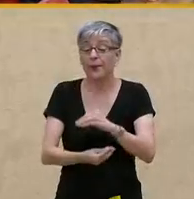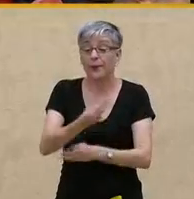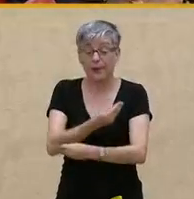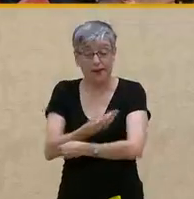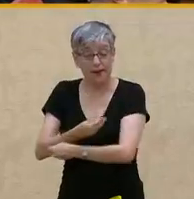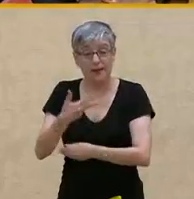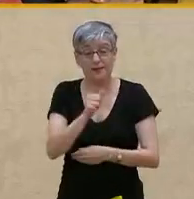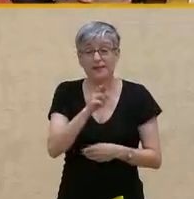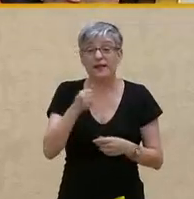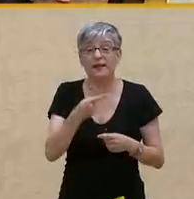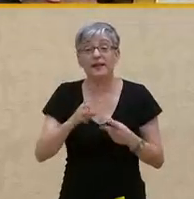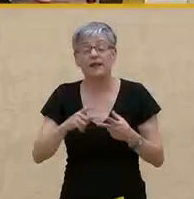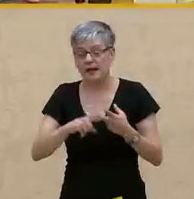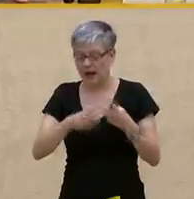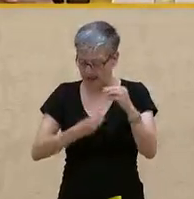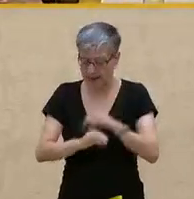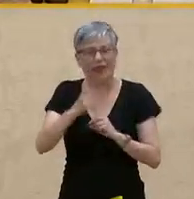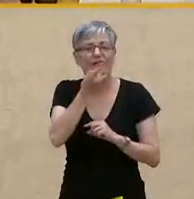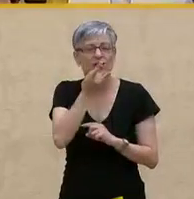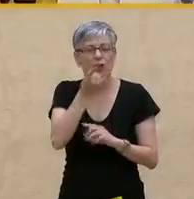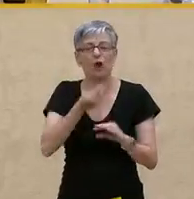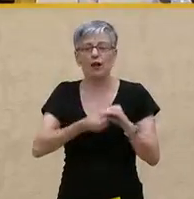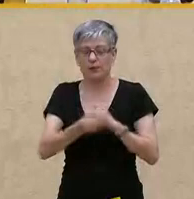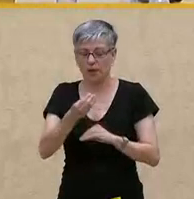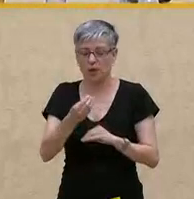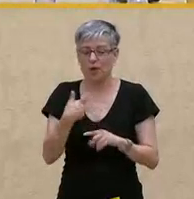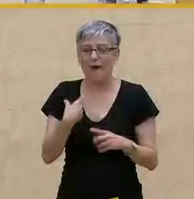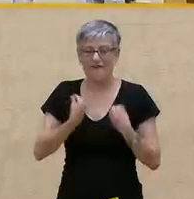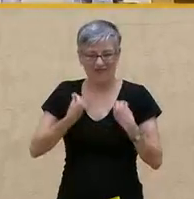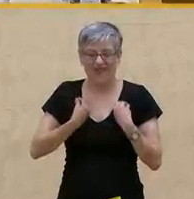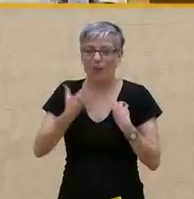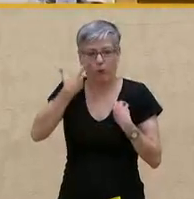mayoría de las veces con defectos de nacimiento que ponen sus vidas en peligro incluyendo